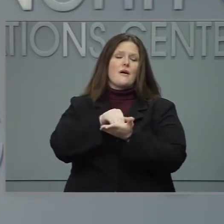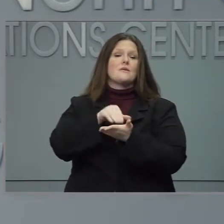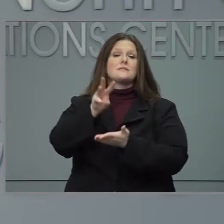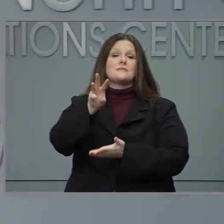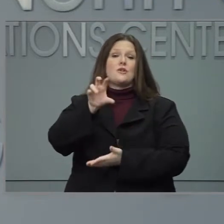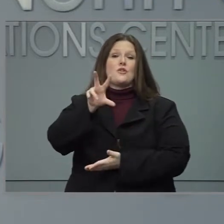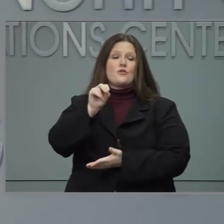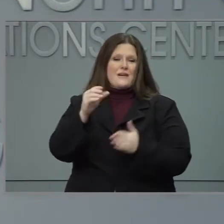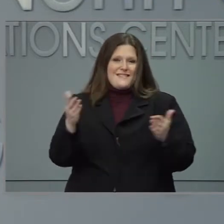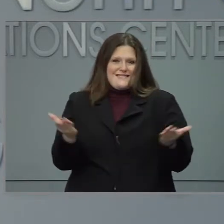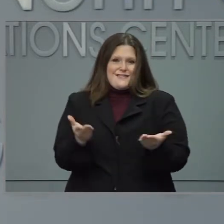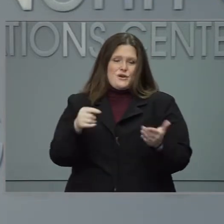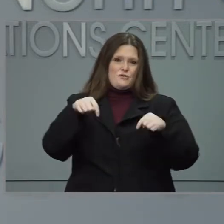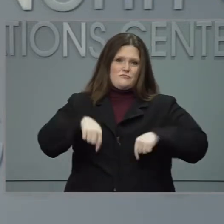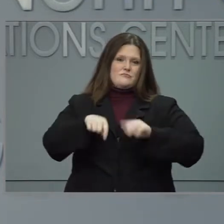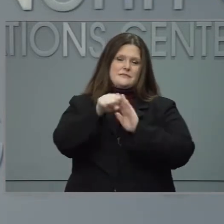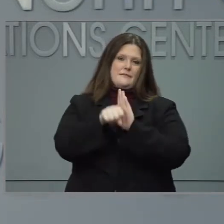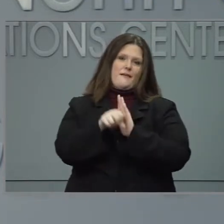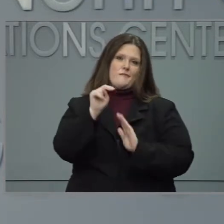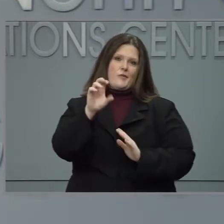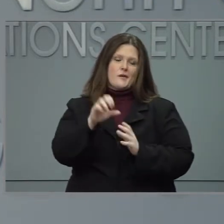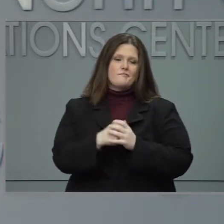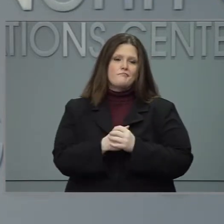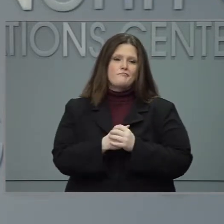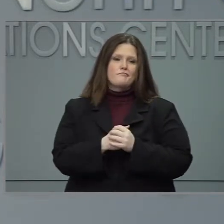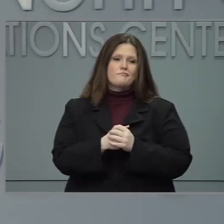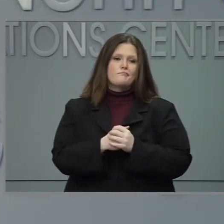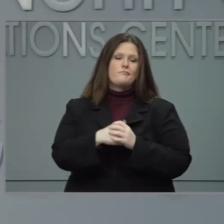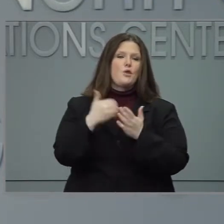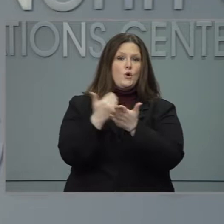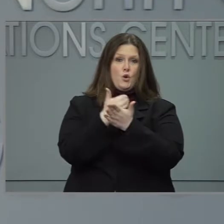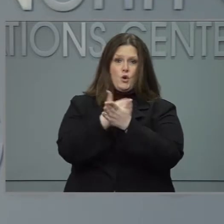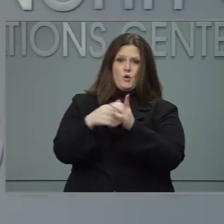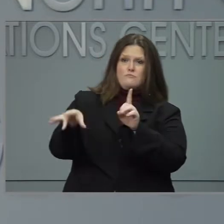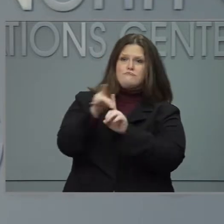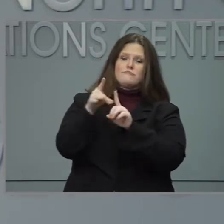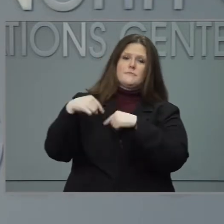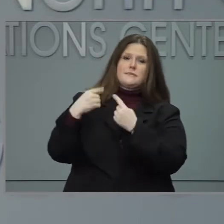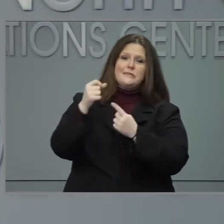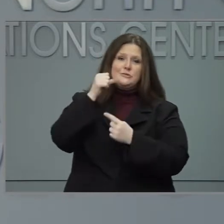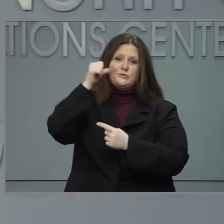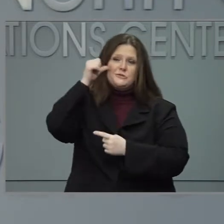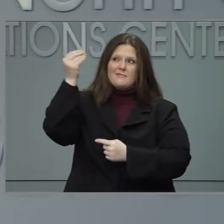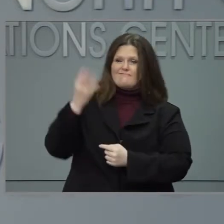casos confirmados, tres mil trescientos cuarenta y seis casos reportados decía ayer mil